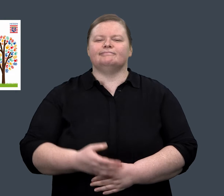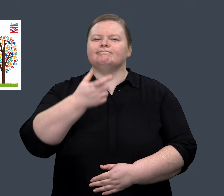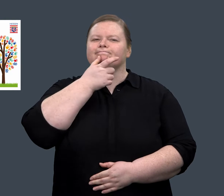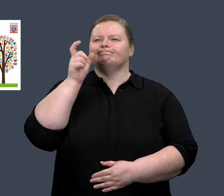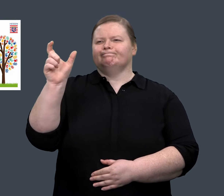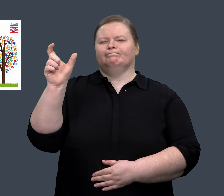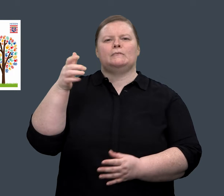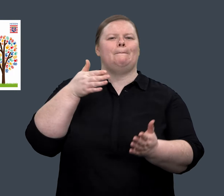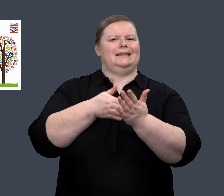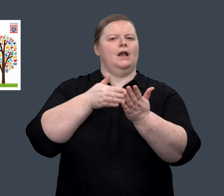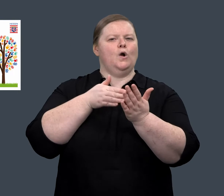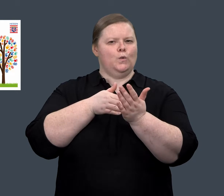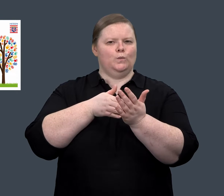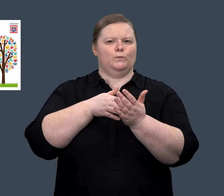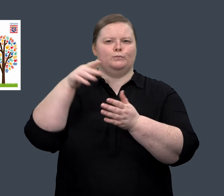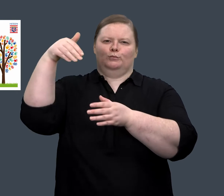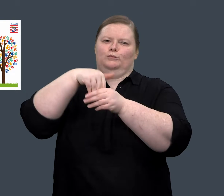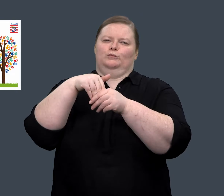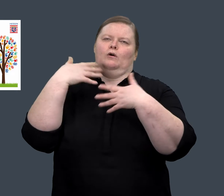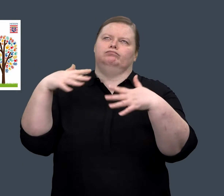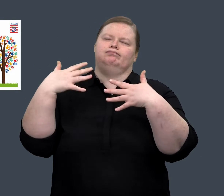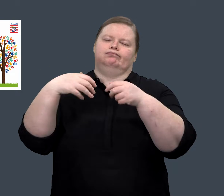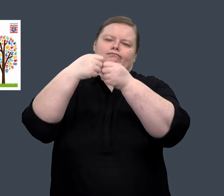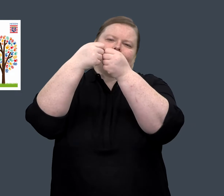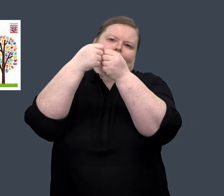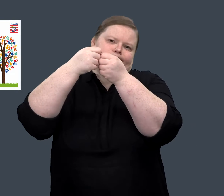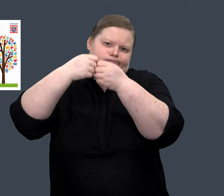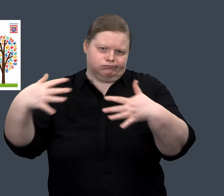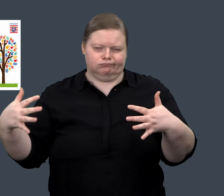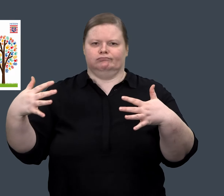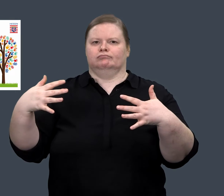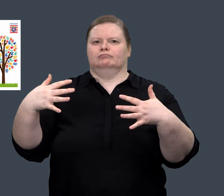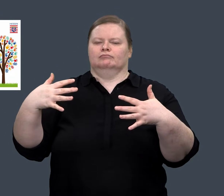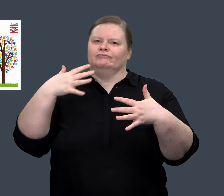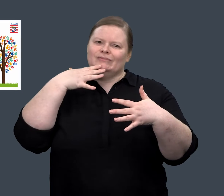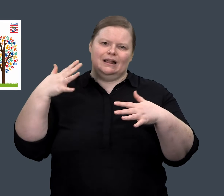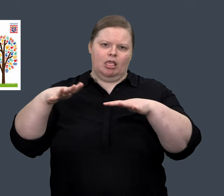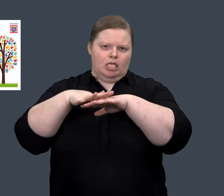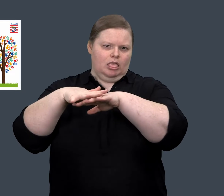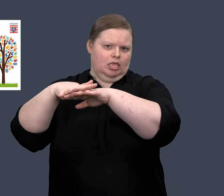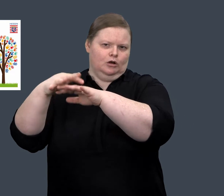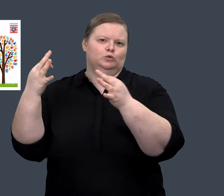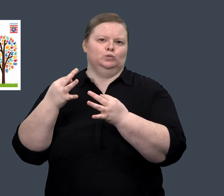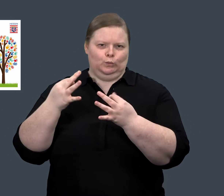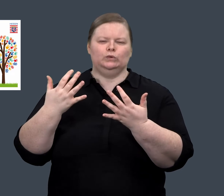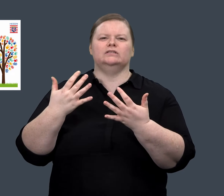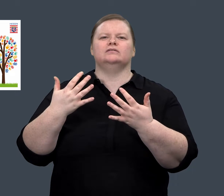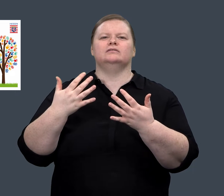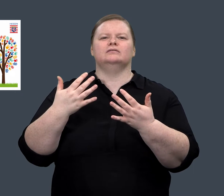Da „Behinderung“ ein Querschnittsthema ist,